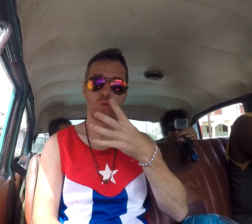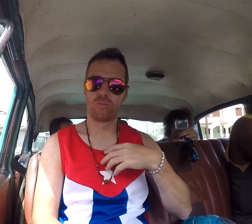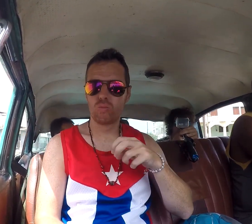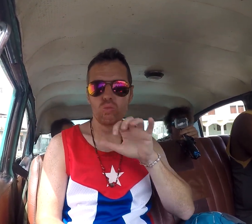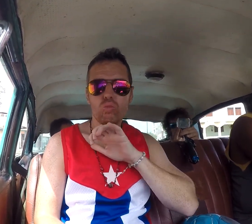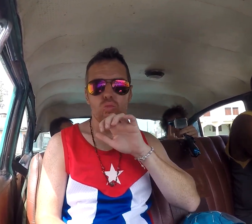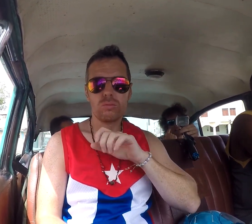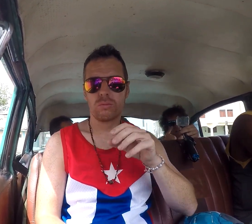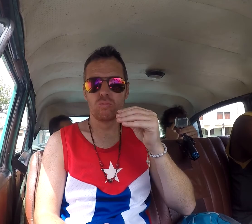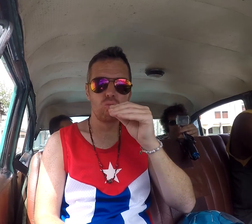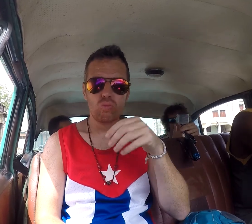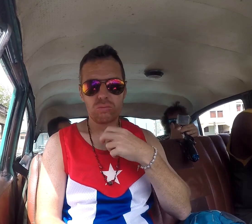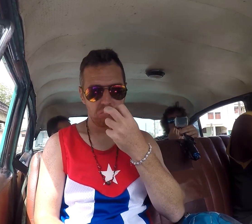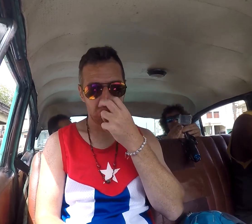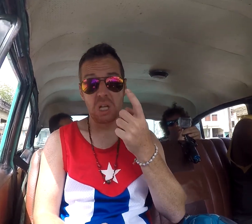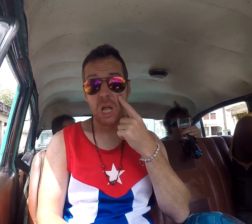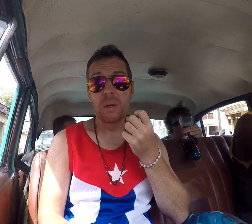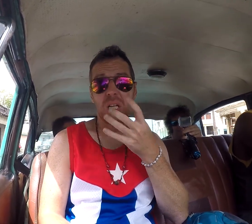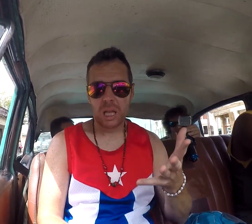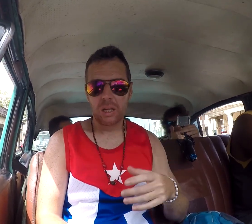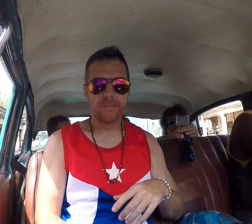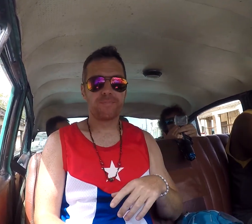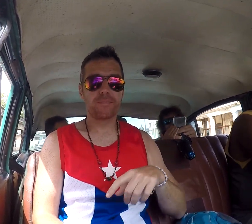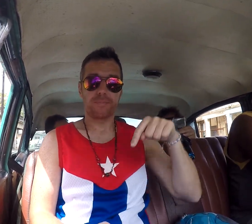Es interesante porque lo hacen a mano, a ver qué tal